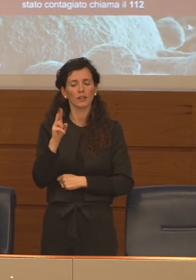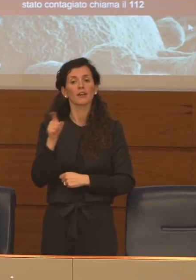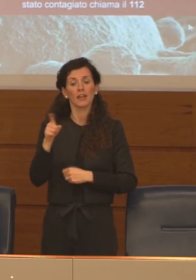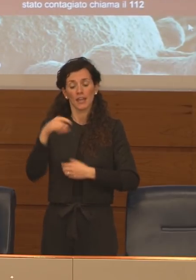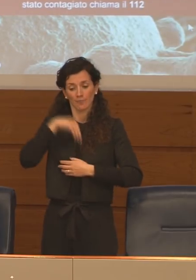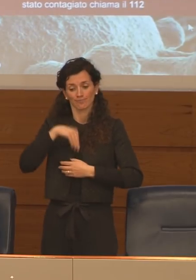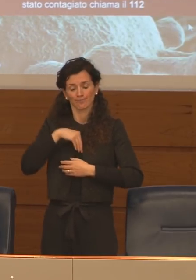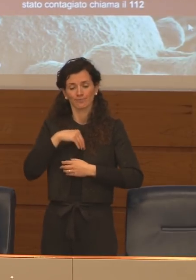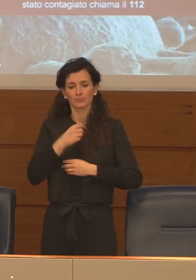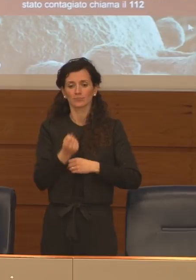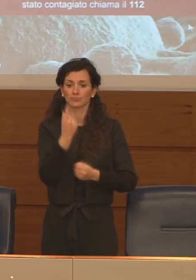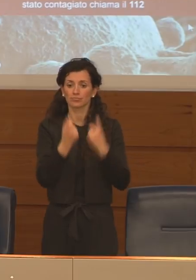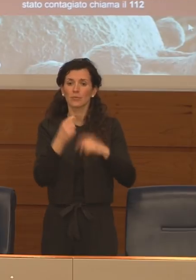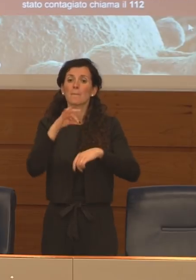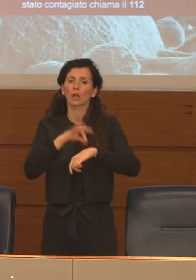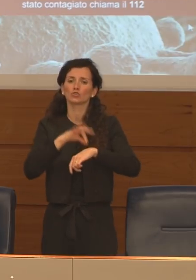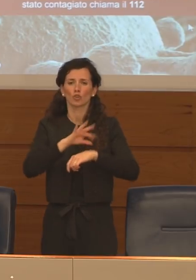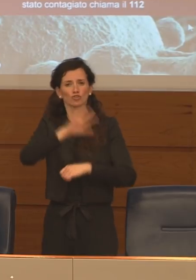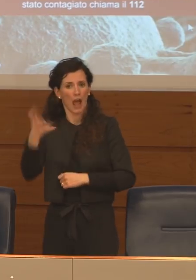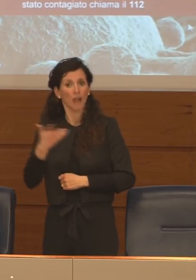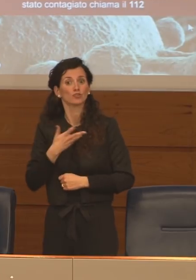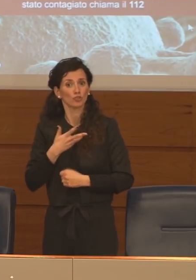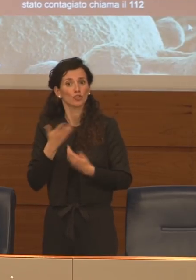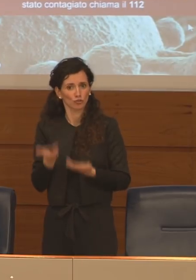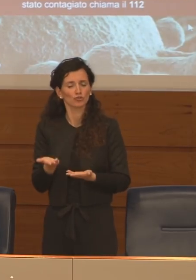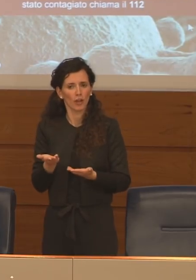patologie e che erano stati riscontrati positivi